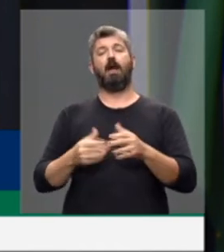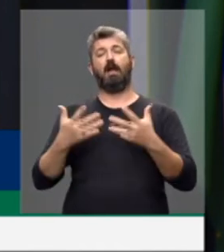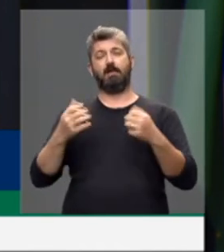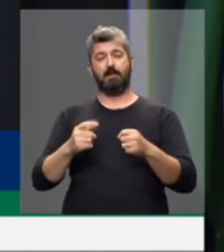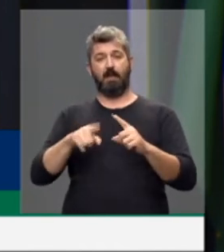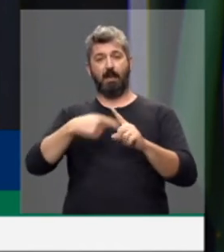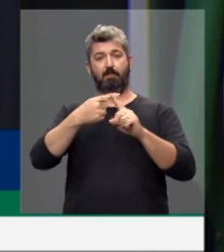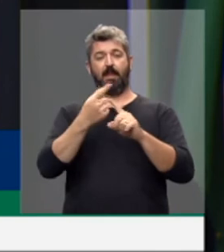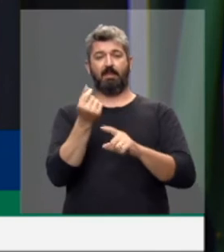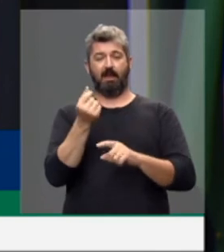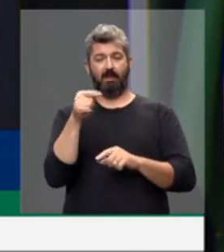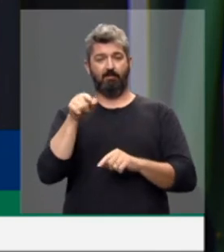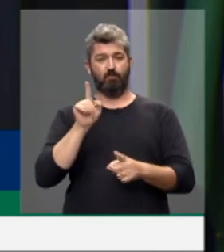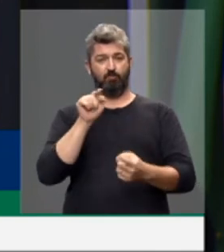SOBRE OS REGULADOS, DESSA